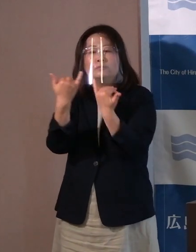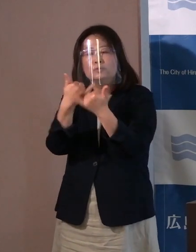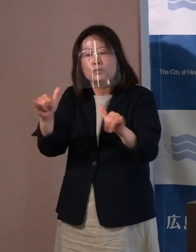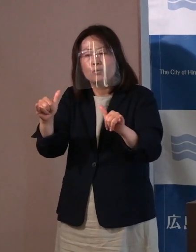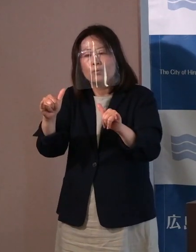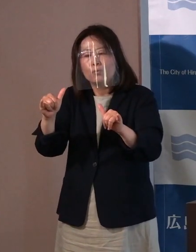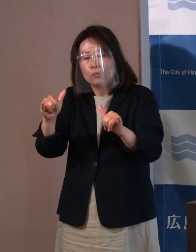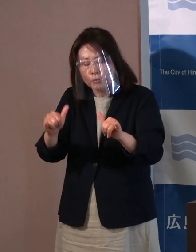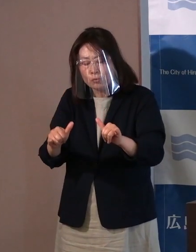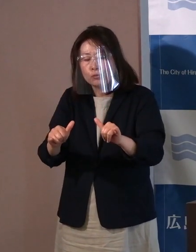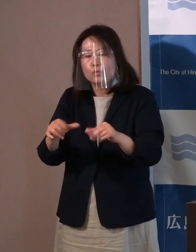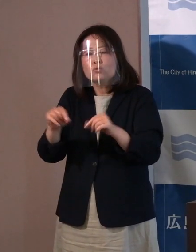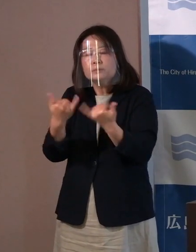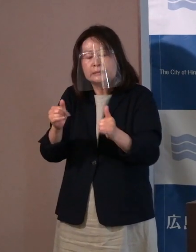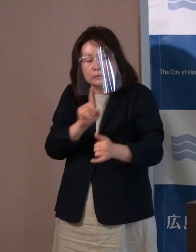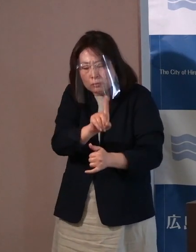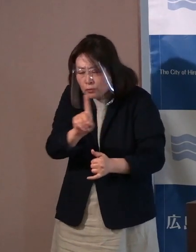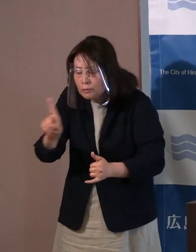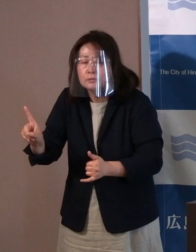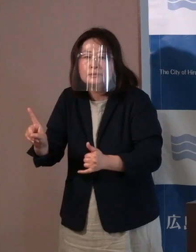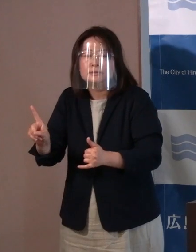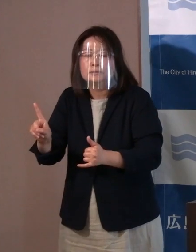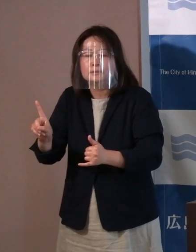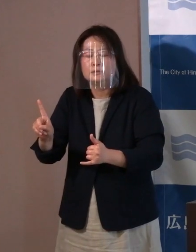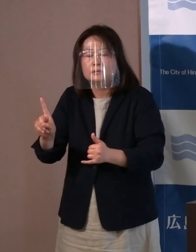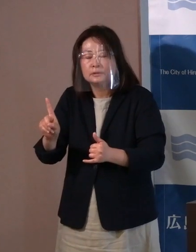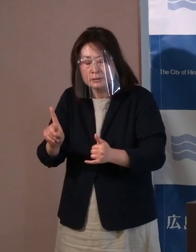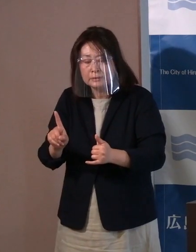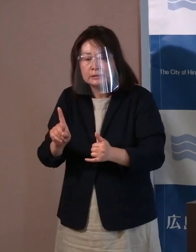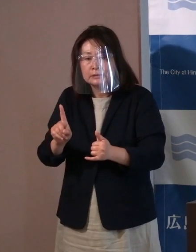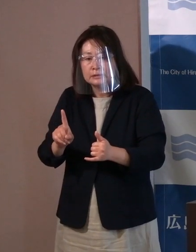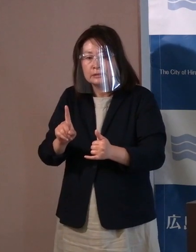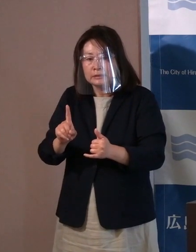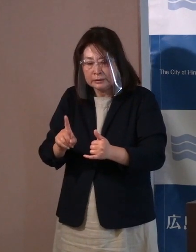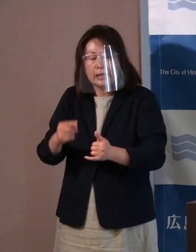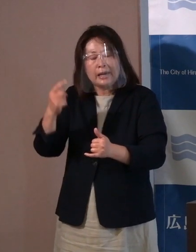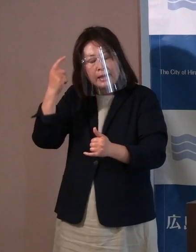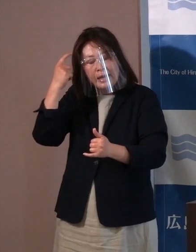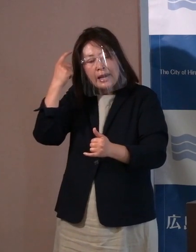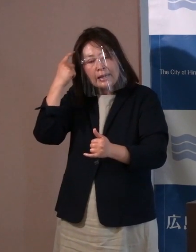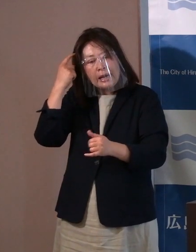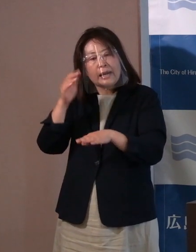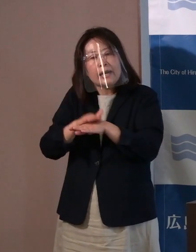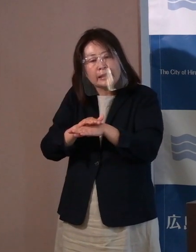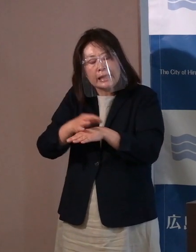個々が共通の価値観を形成すると｡